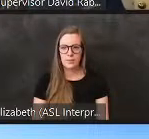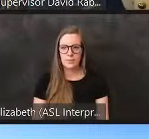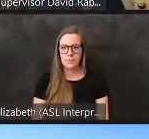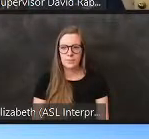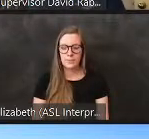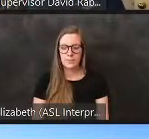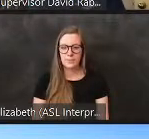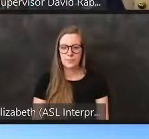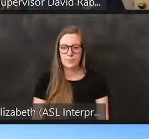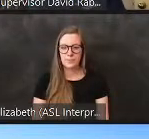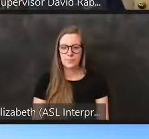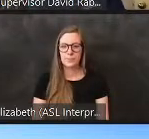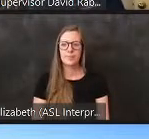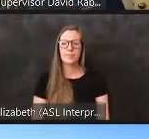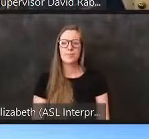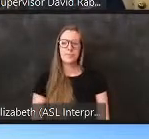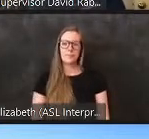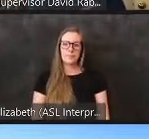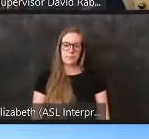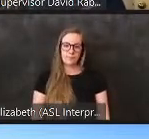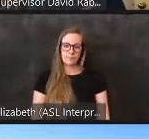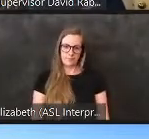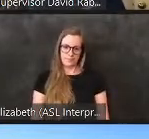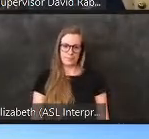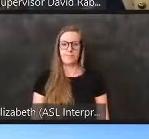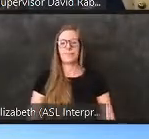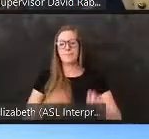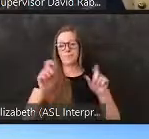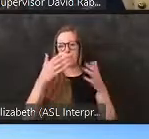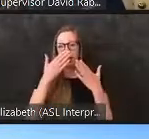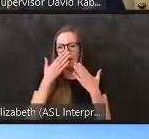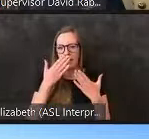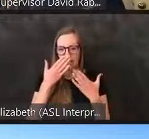Muy bien, entonces, gracias. Mi nombre es Jean Channing Mercado, yo soy